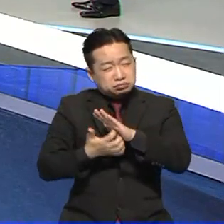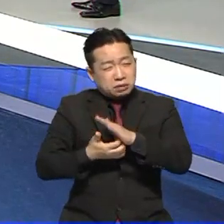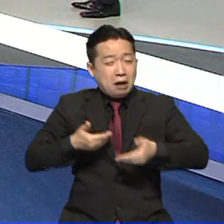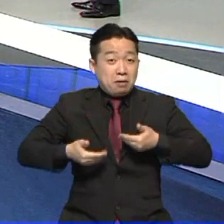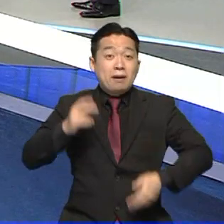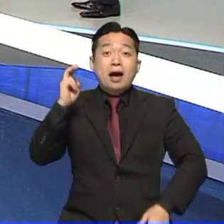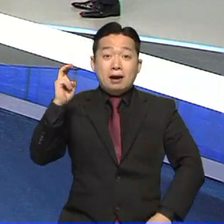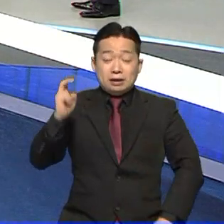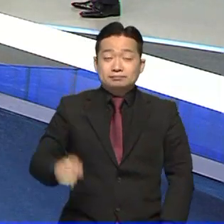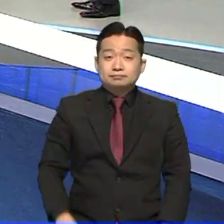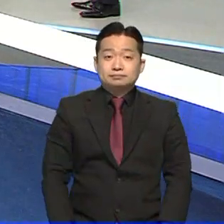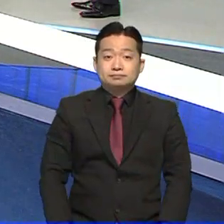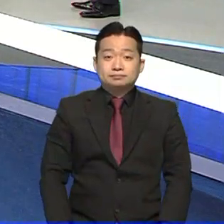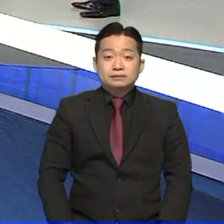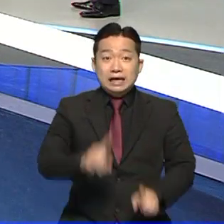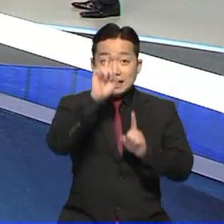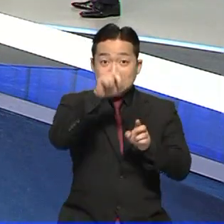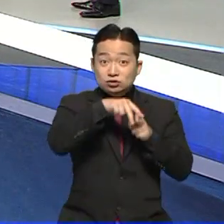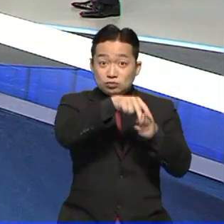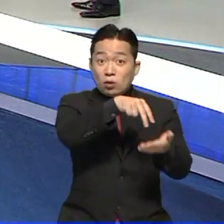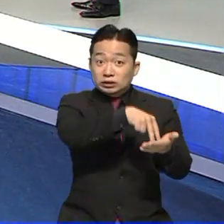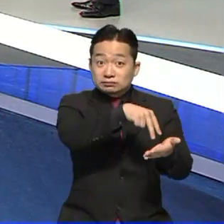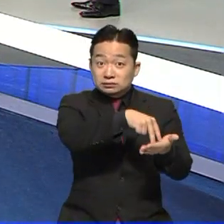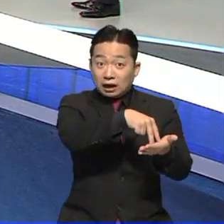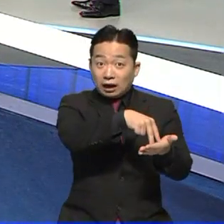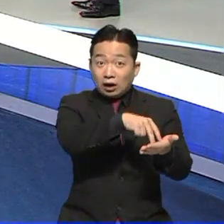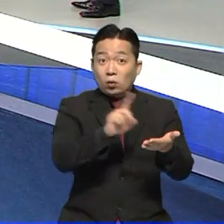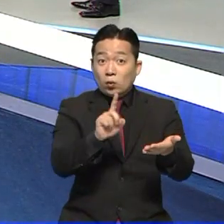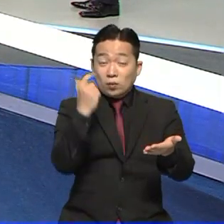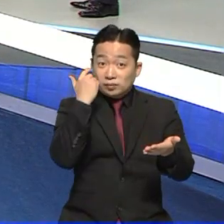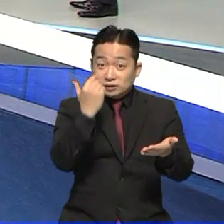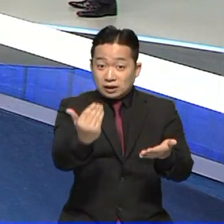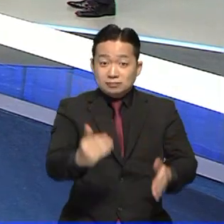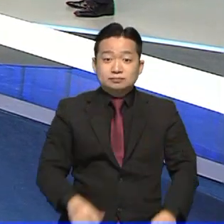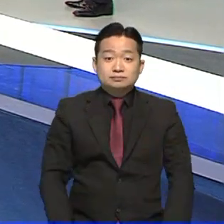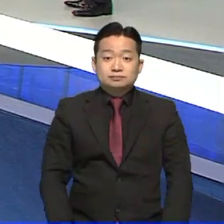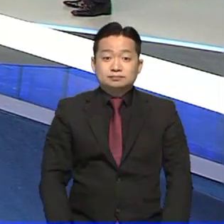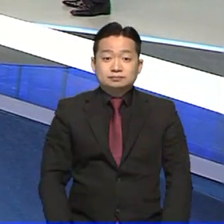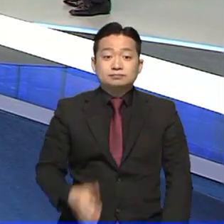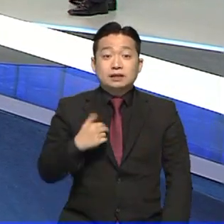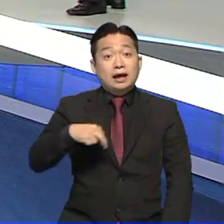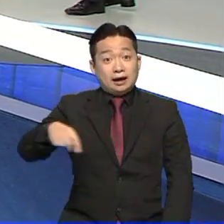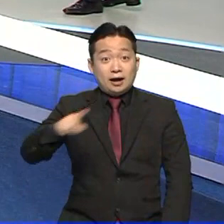하고 있을 텐데 한창 하고 있을 텐데 먼저 이재명 후보한테는 어떻게 작용할까요? 이 얘기는 제가 이동을 해서 말씀을 드리겠습니다.